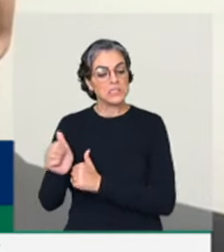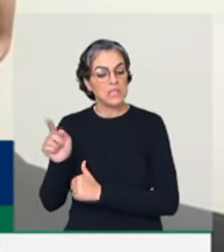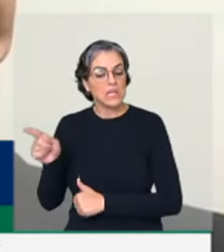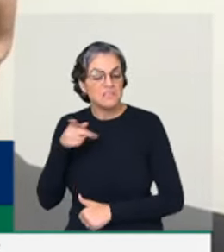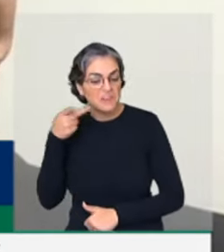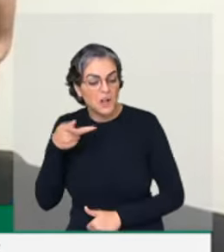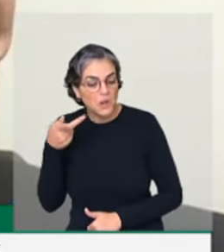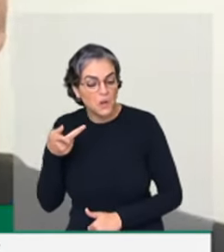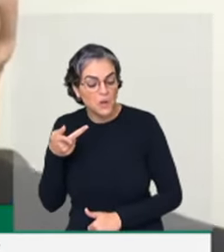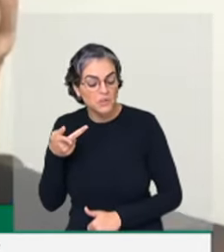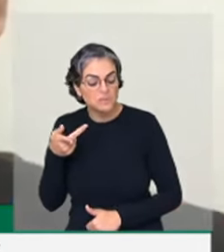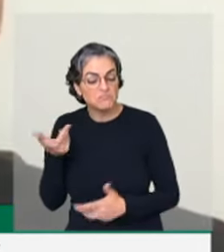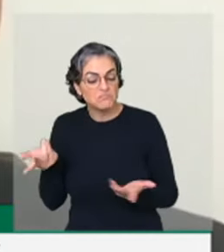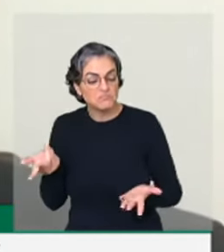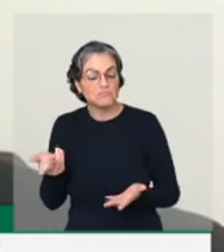CONCLUSÃO É QUE TEM.... UM NÚMERO DETERMINADO DE VAGAS